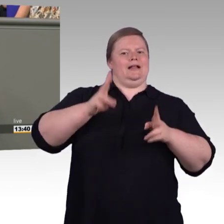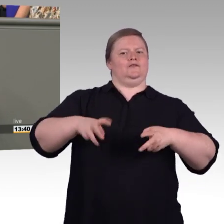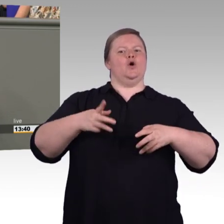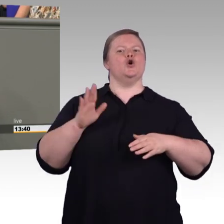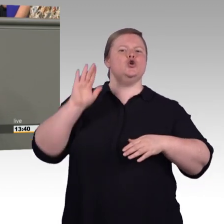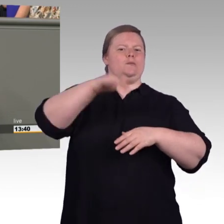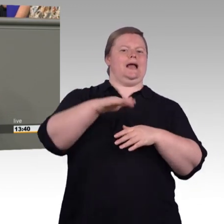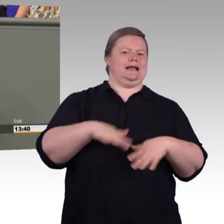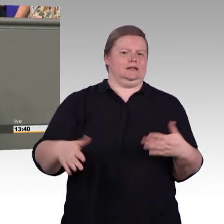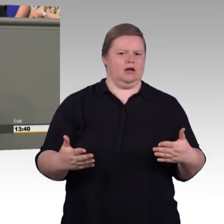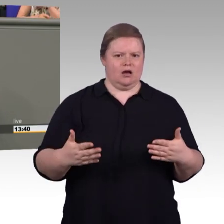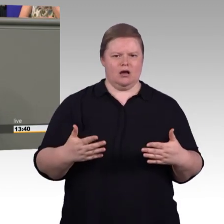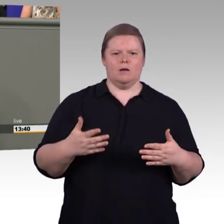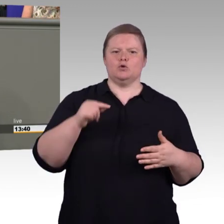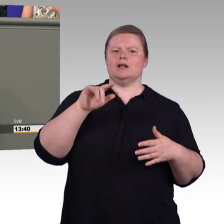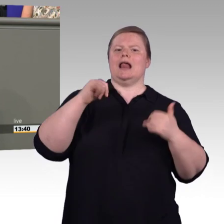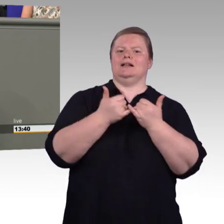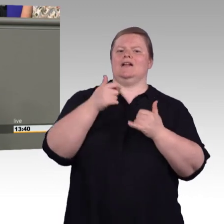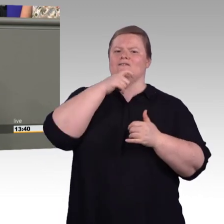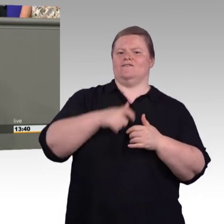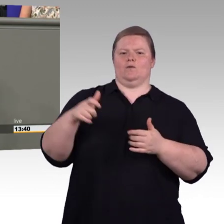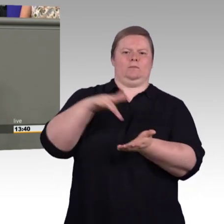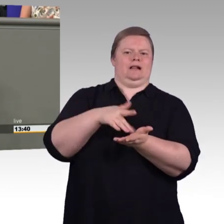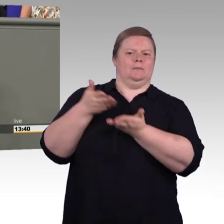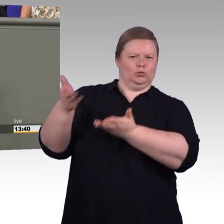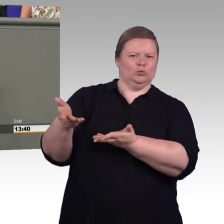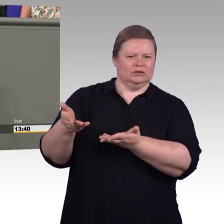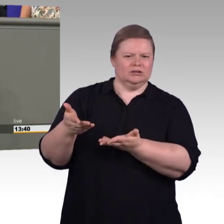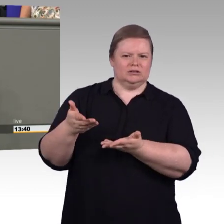Aber gleichwohl wollen wir auch das im Rahmen